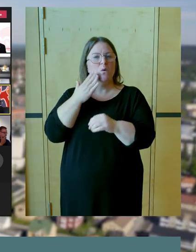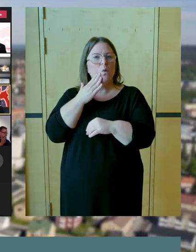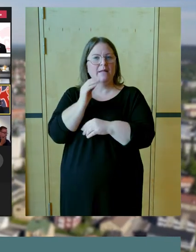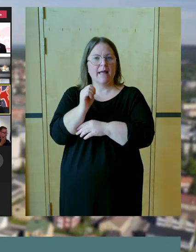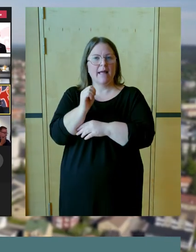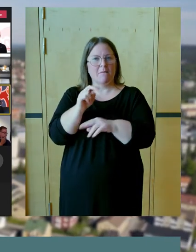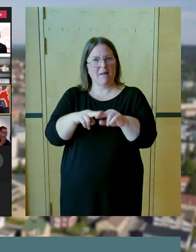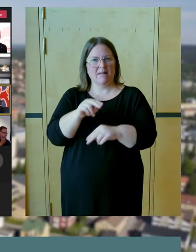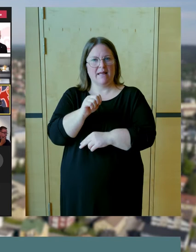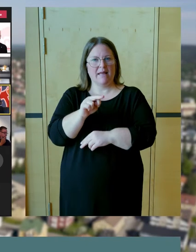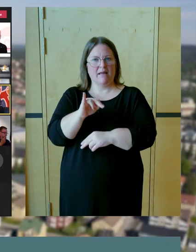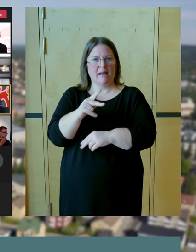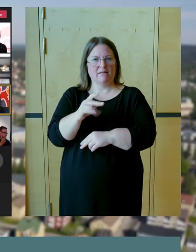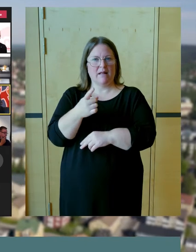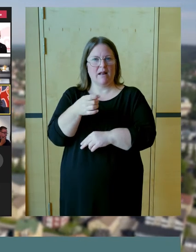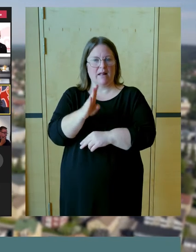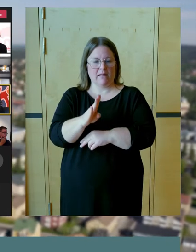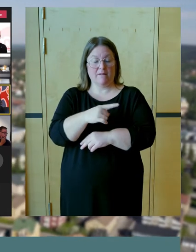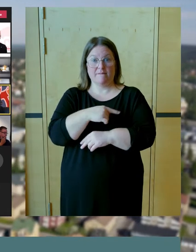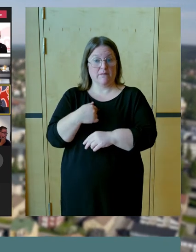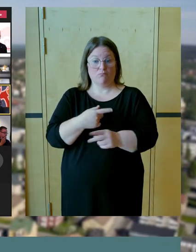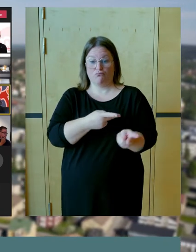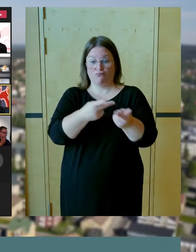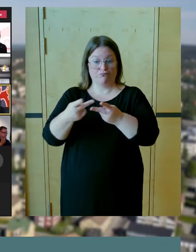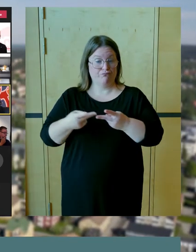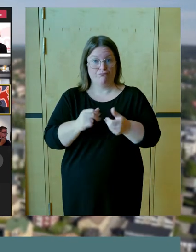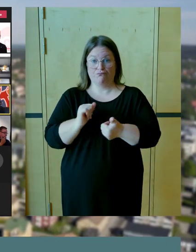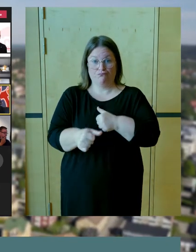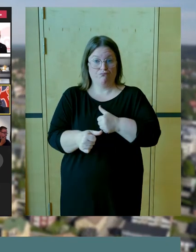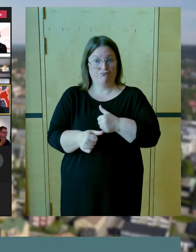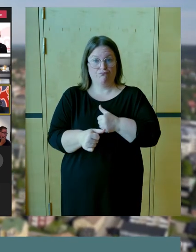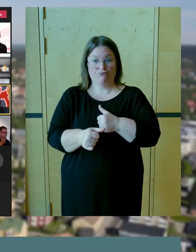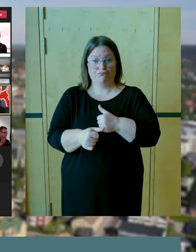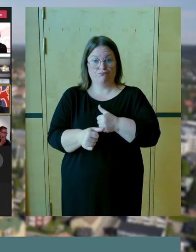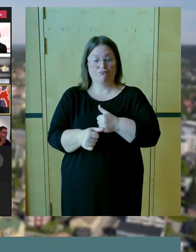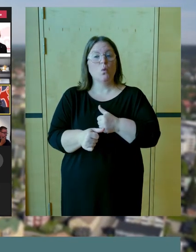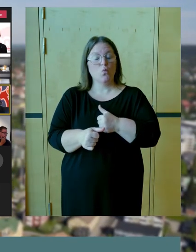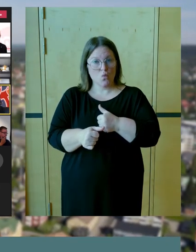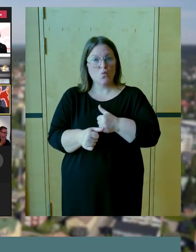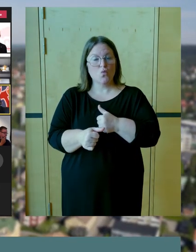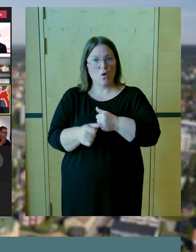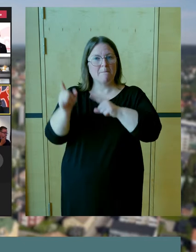Alla innan den överens om att då handlar det om att människor Från klockan här de skulle ha möjlighet